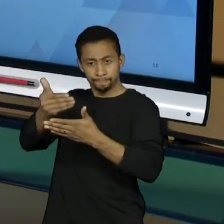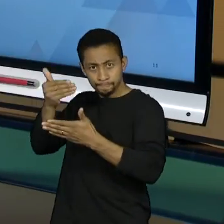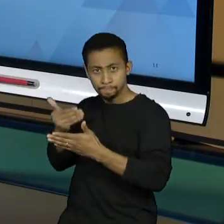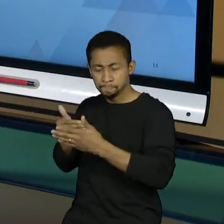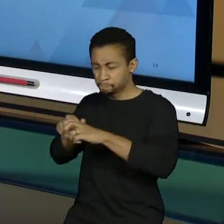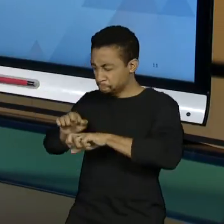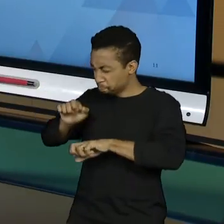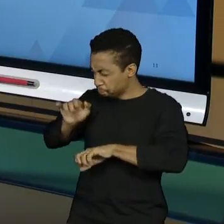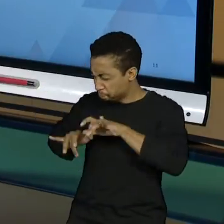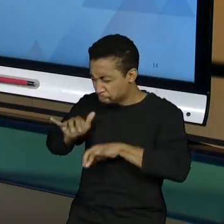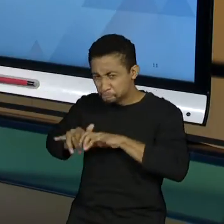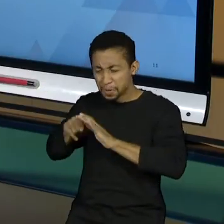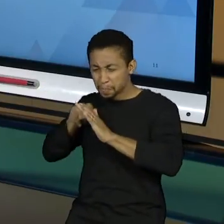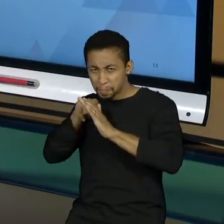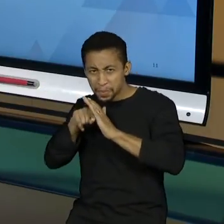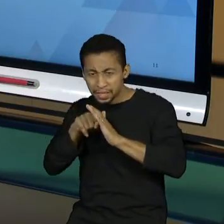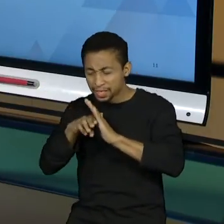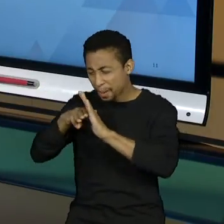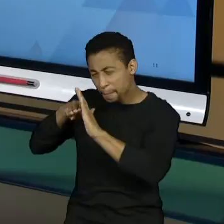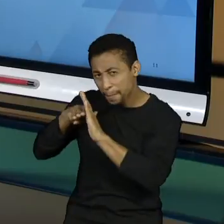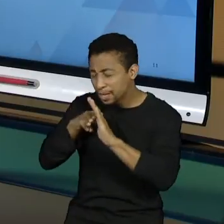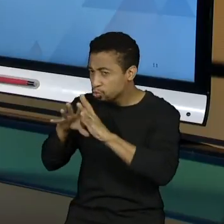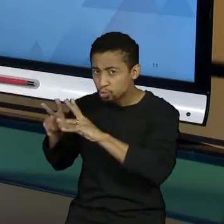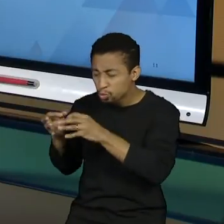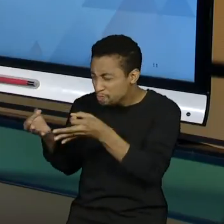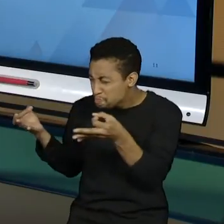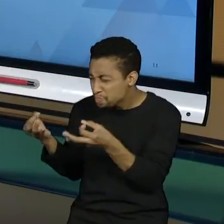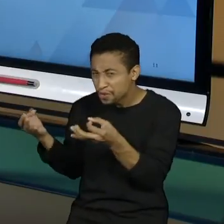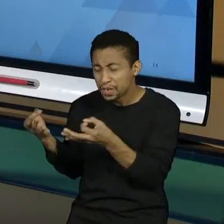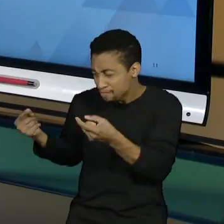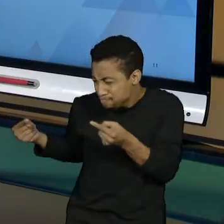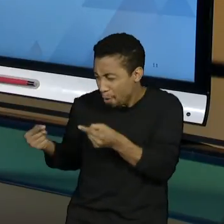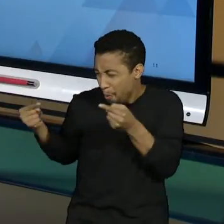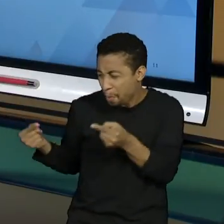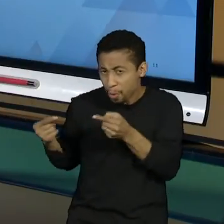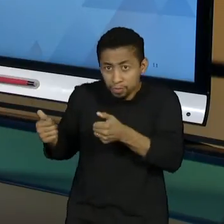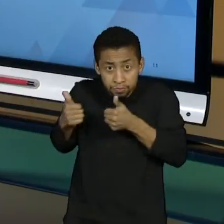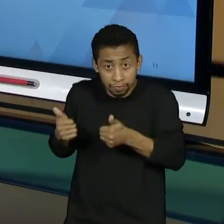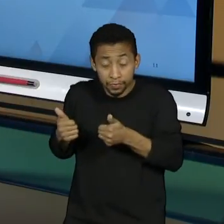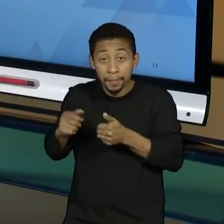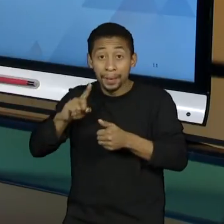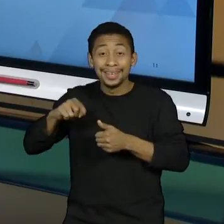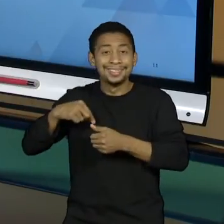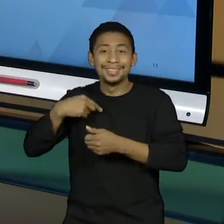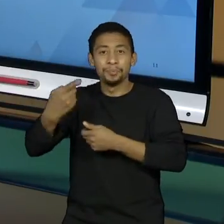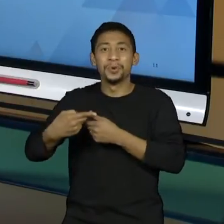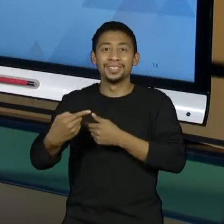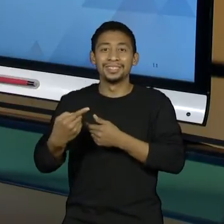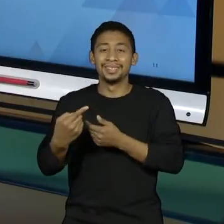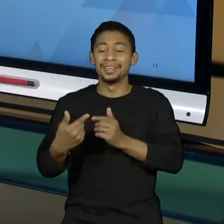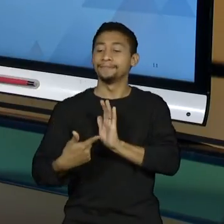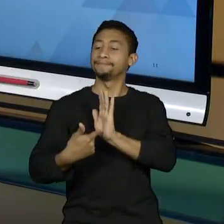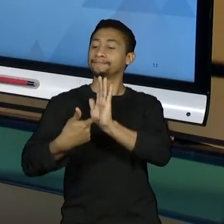SÓ QUE VOCÊ NÃO SOUBE APRESENTAR AS FUNCIONALIDADES. E, AOS POUCOS, A INSTITUIÇÃO VAI VENDO "POXA, ISSO AQUI TÁ MUITO LEGAL", SE